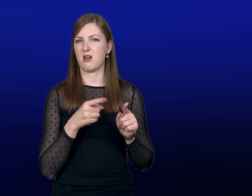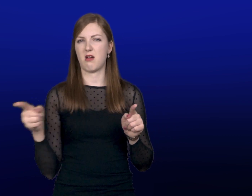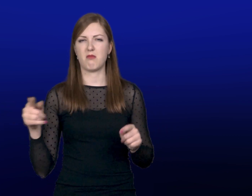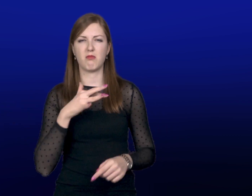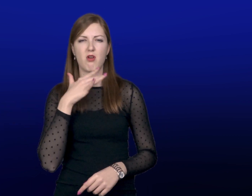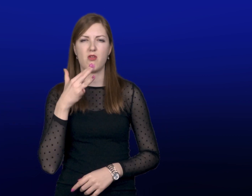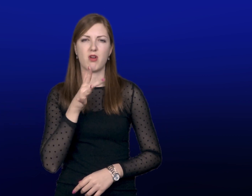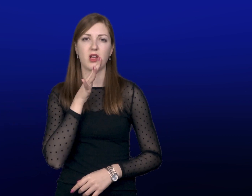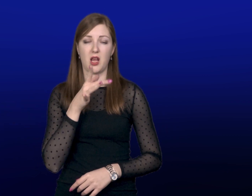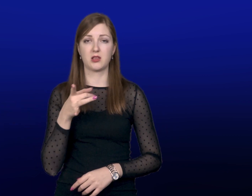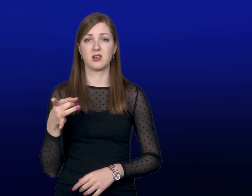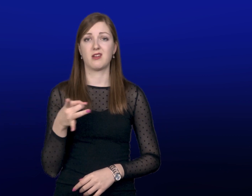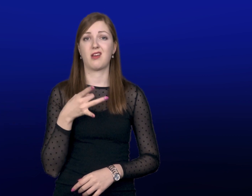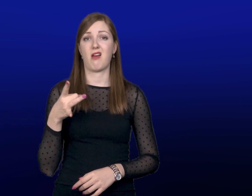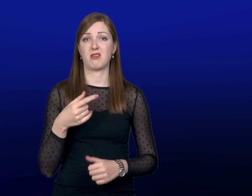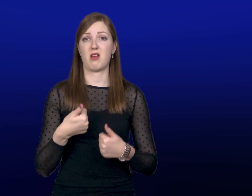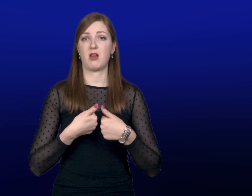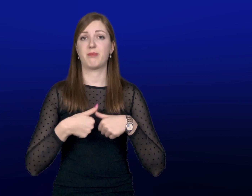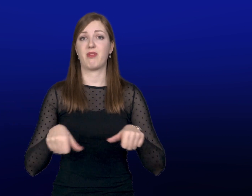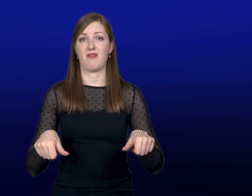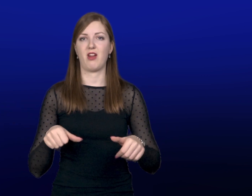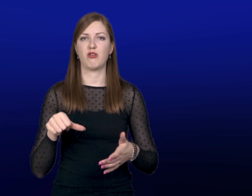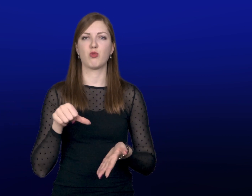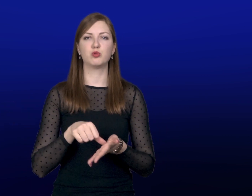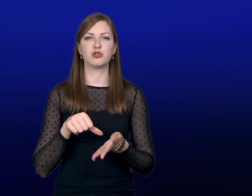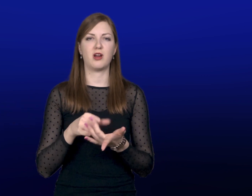На протяжении многих лет региональное правление участвовало